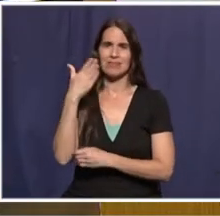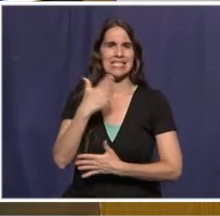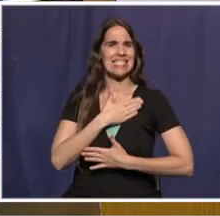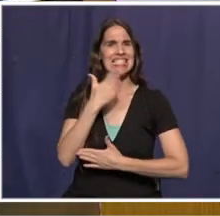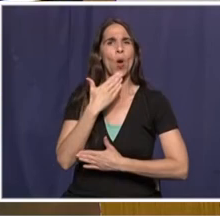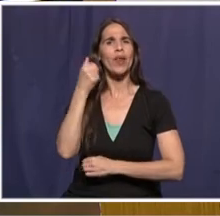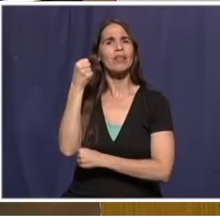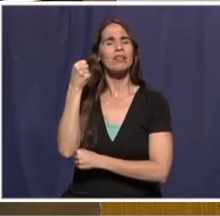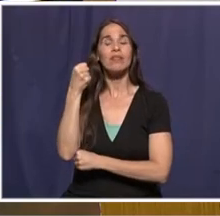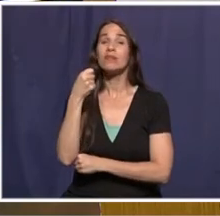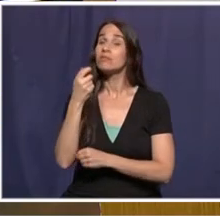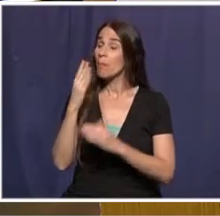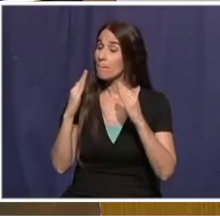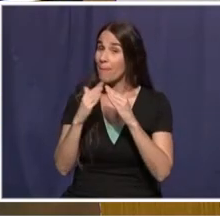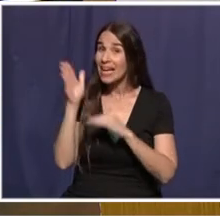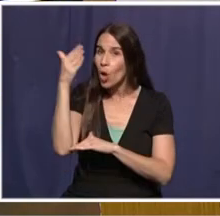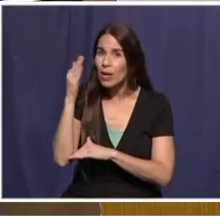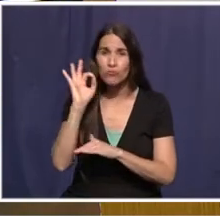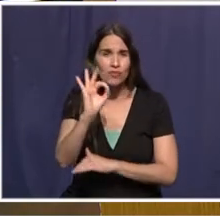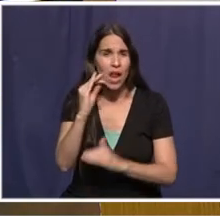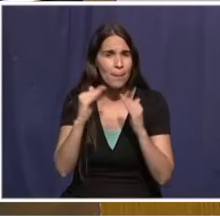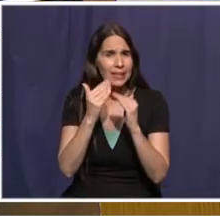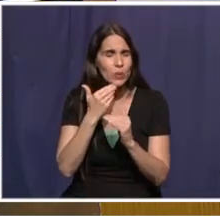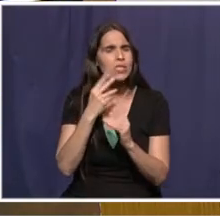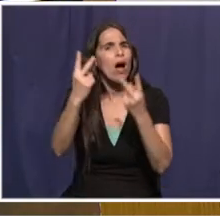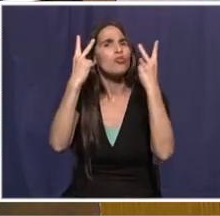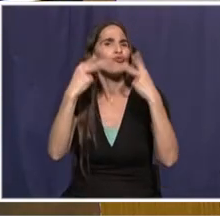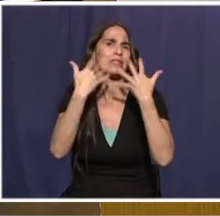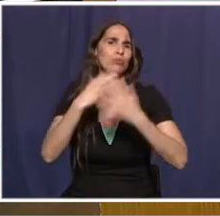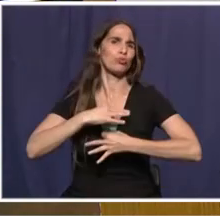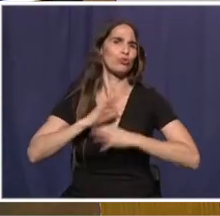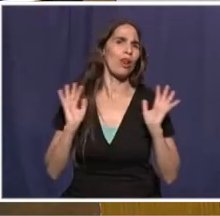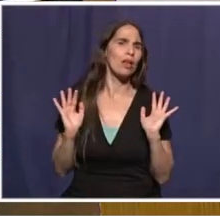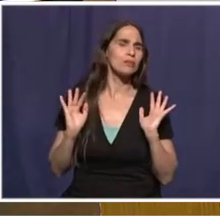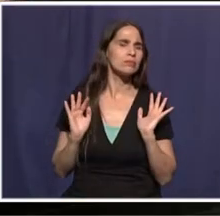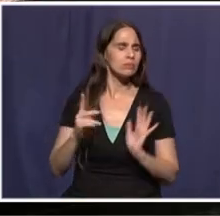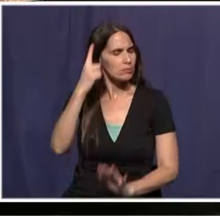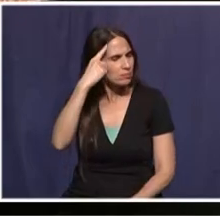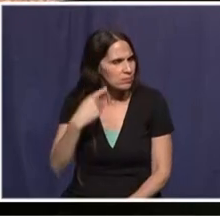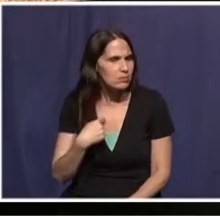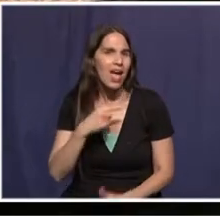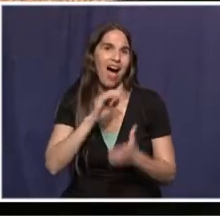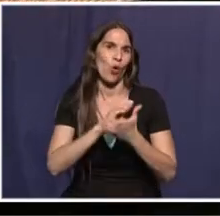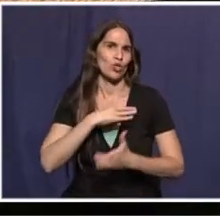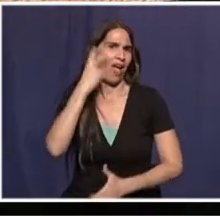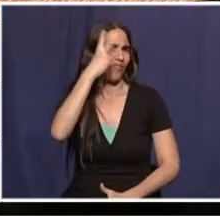וקיומו של בית לאומי לעם היהודי وقيام كيان وطني للشعب اليهودي הוא חלק חשוב בסיפור שלי. هو جزء هام في قصتي. וברור לי לחלוטין שחברותיי הערביות واضح لي بأن صديقاتي العربيات הן פלסטינאיות, هن فلسطينيات